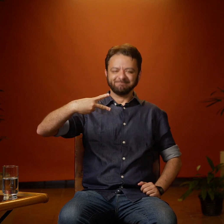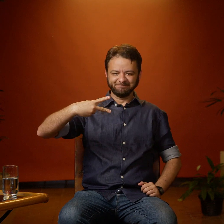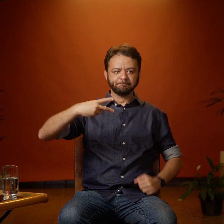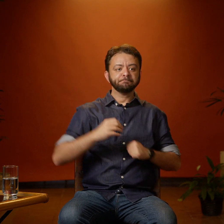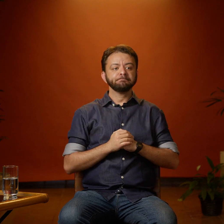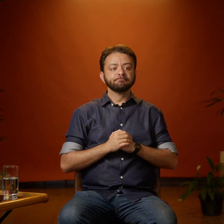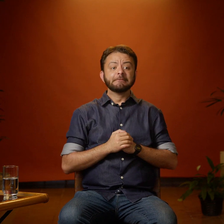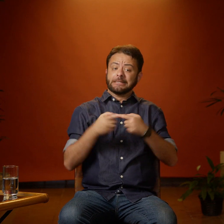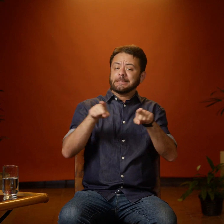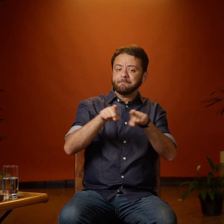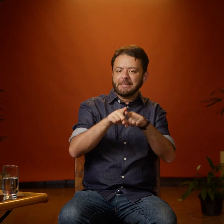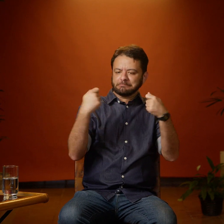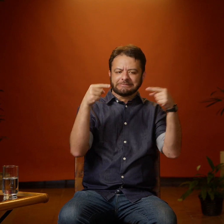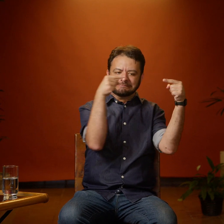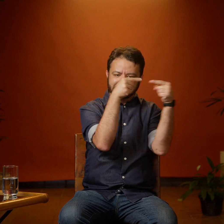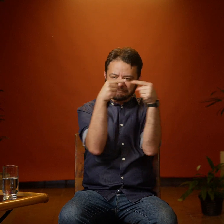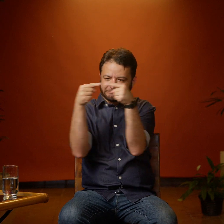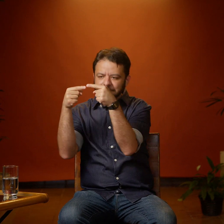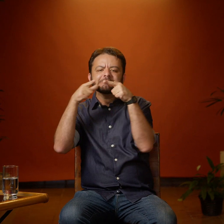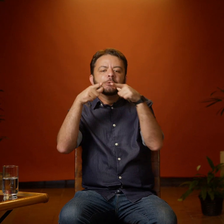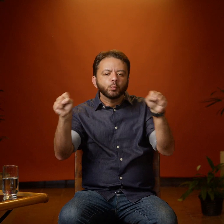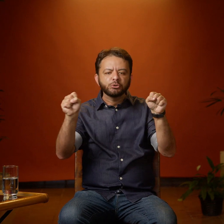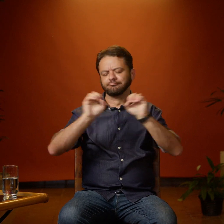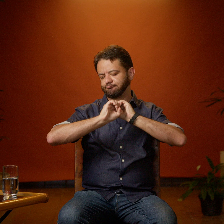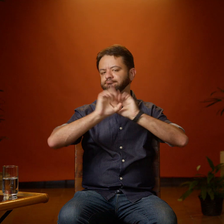entender como se coloca em duas linhas.